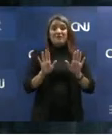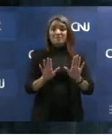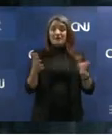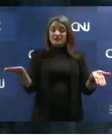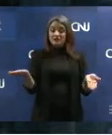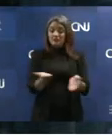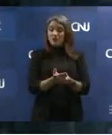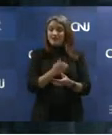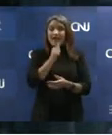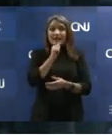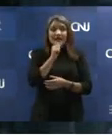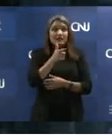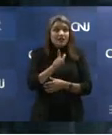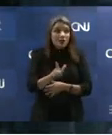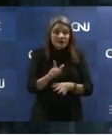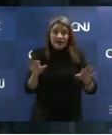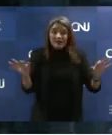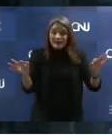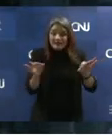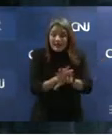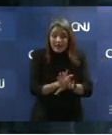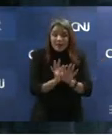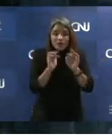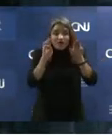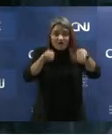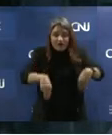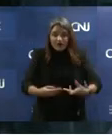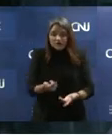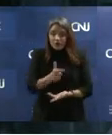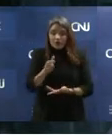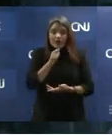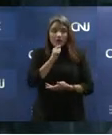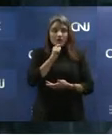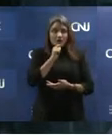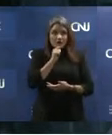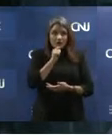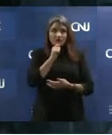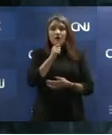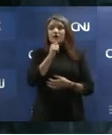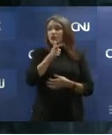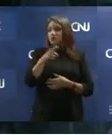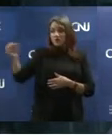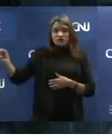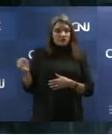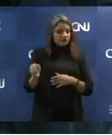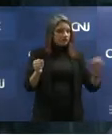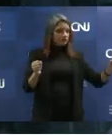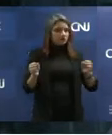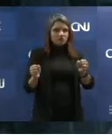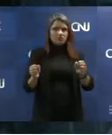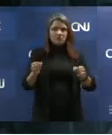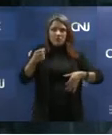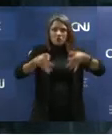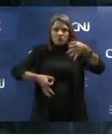ainda o processamento concluído e as partes não foram intimadas para um julgamento de mérito, o que poderia ensejar nulidade?